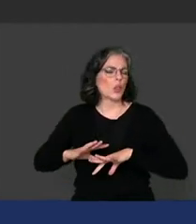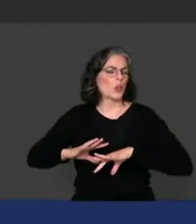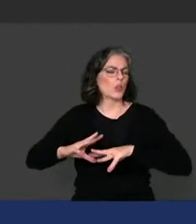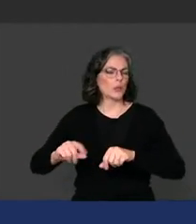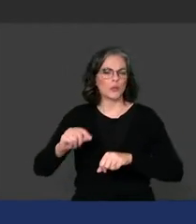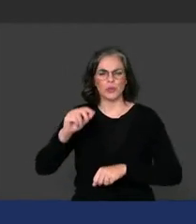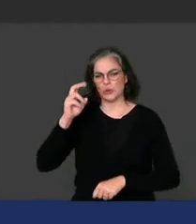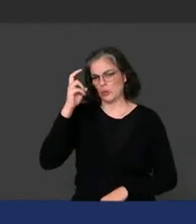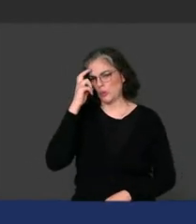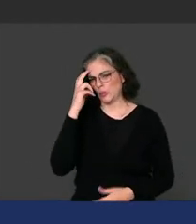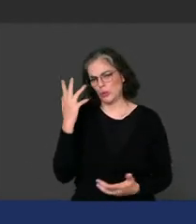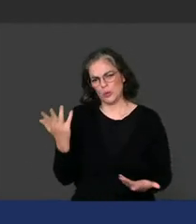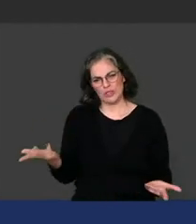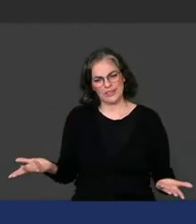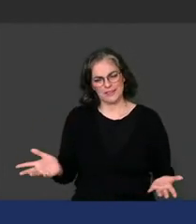PANDEMIA FOI O SEGMENTO DA CULTURA. EU VOU LOUVAR, EU